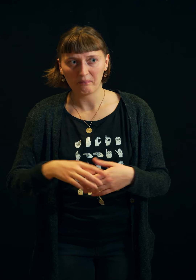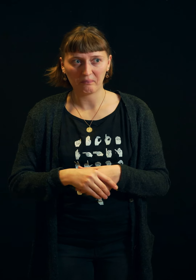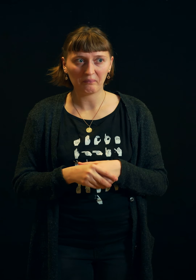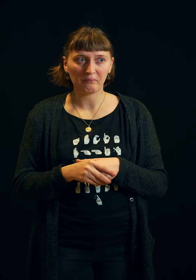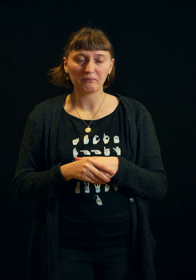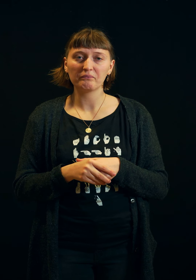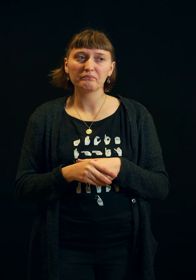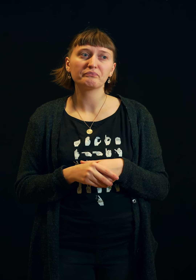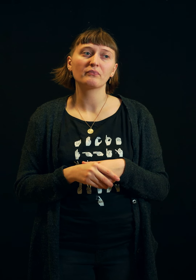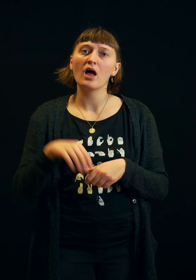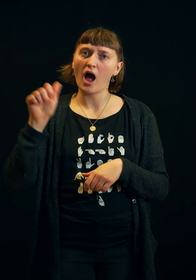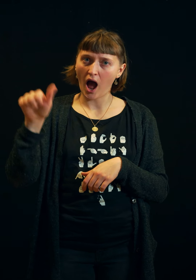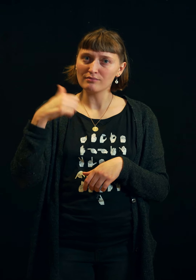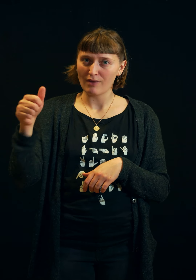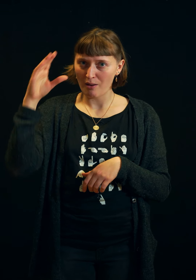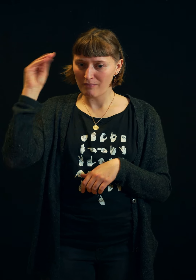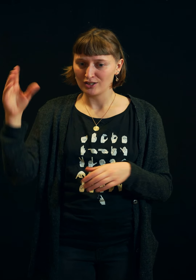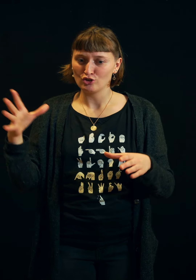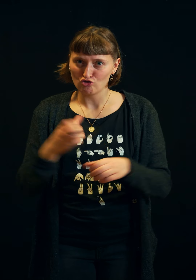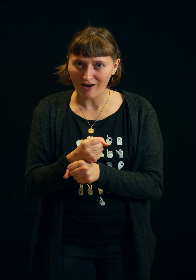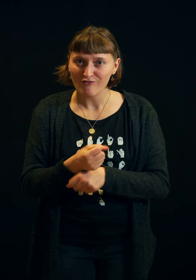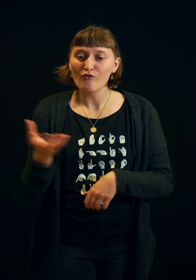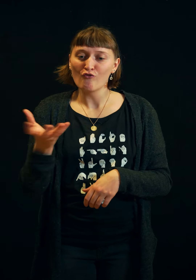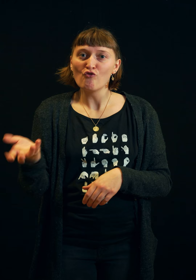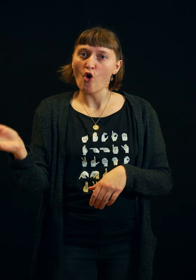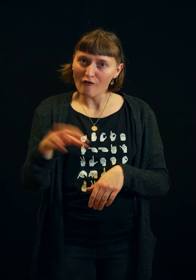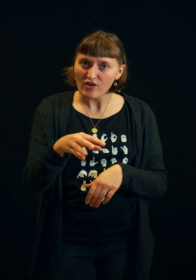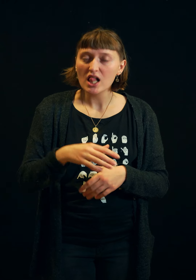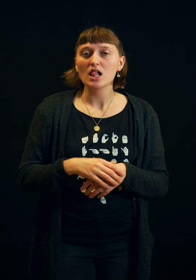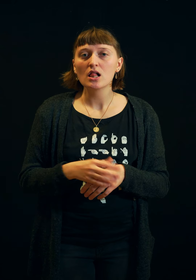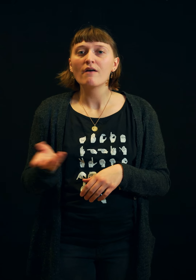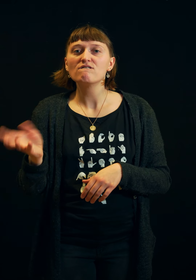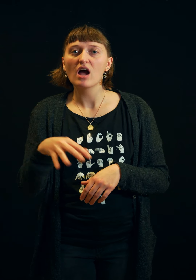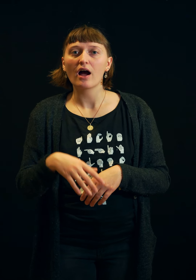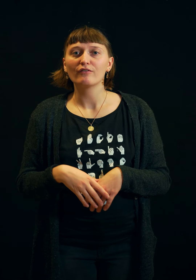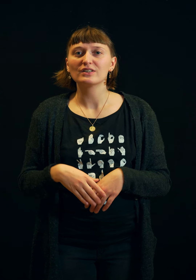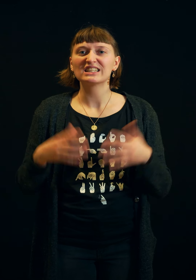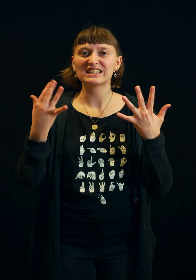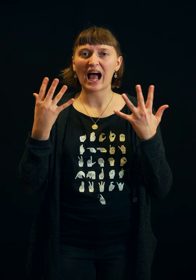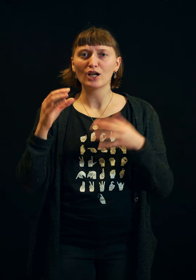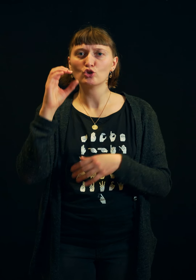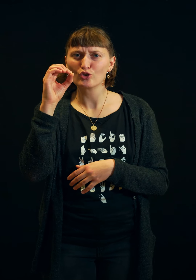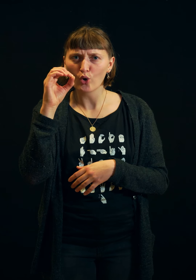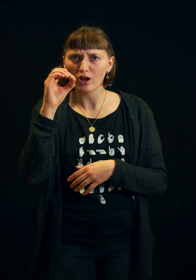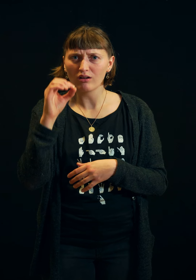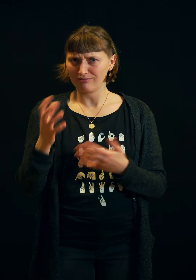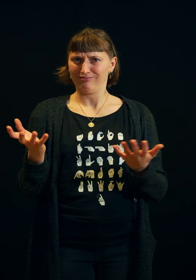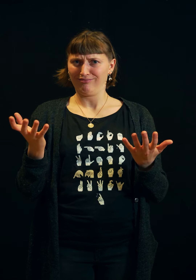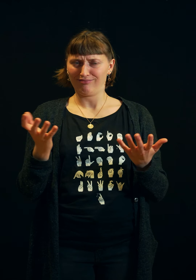denn er hatte tatsächlich beim [Würfelspiel] mal ne Null geworfen.